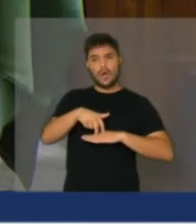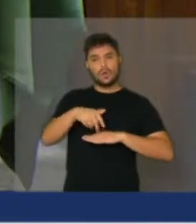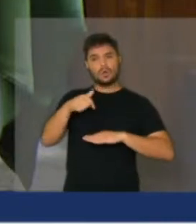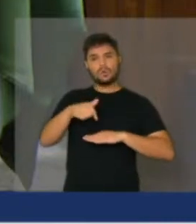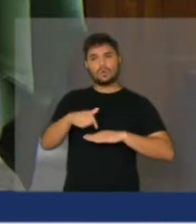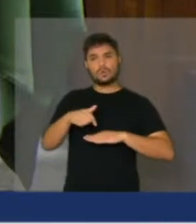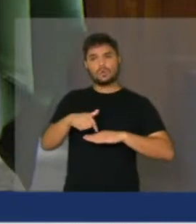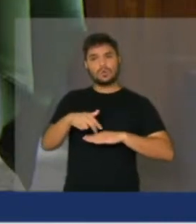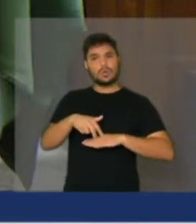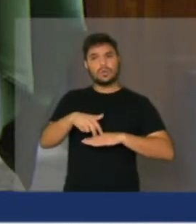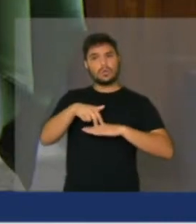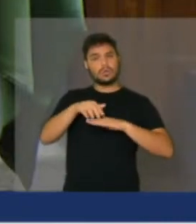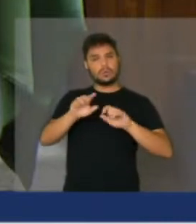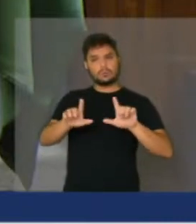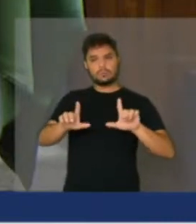ESPETÁCULO , PARA QUE O MINISTRO PAULO GUEDES POSSA,